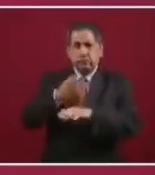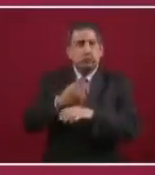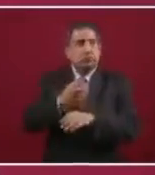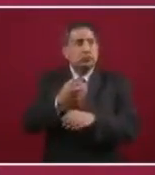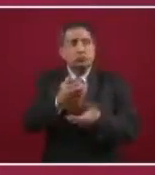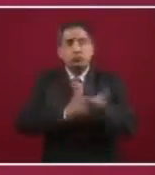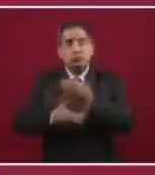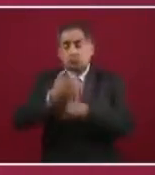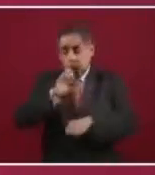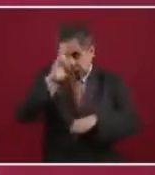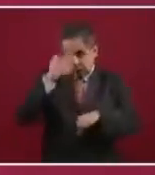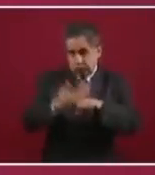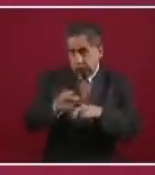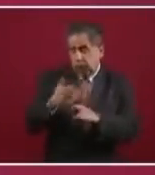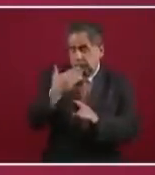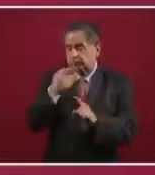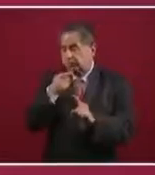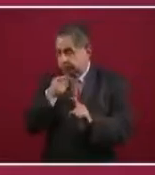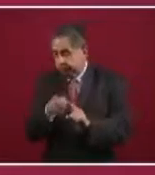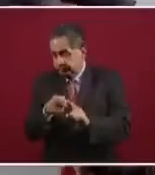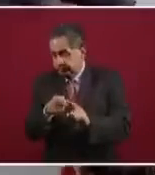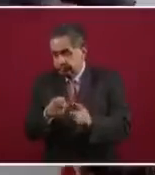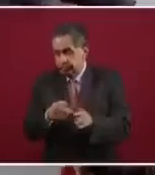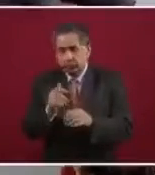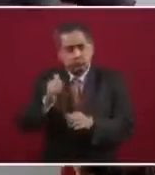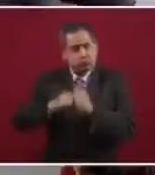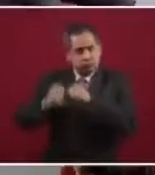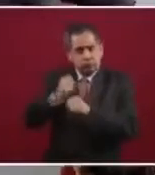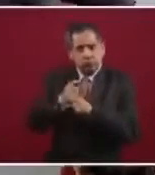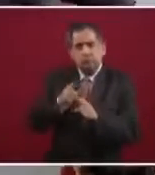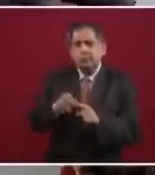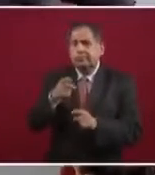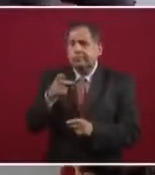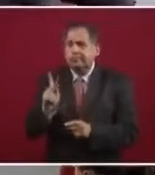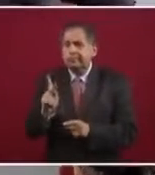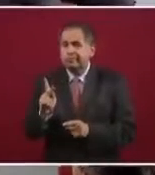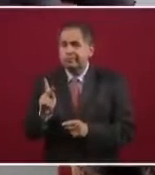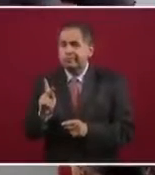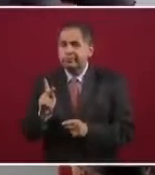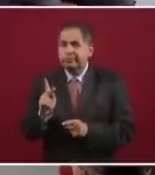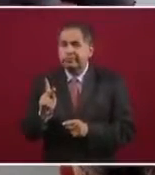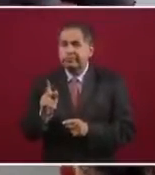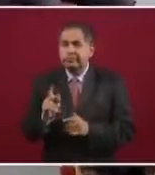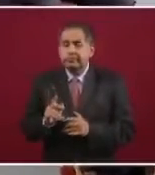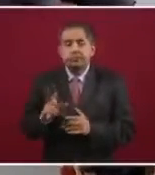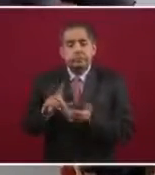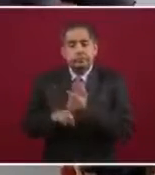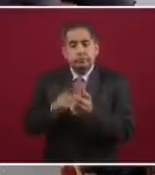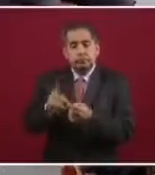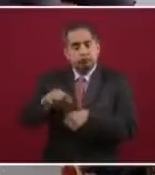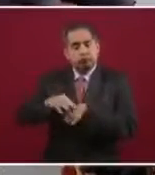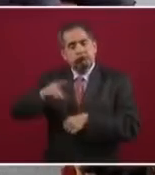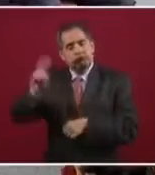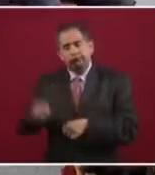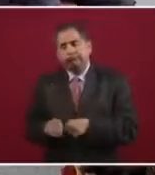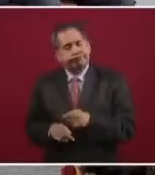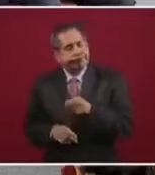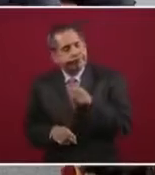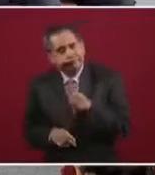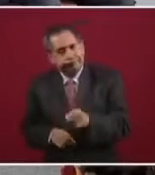o sea, es una medida muy inteligente planteada hace varios años, hay una realidad que actúa